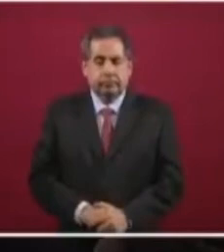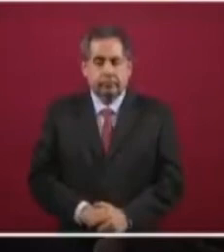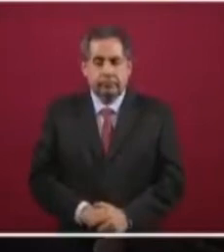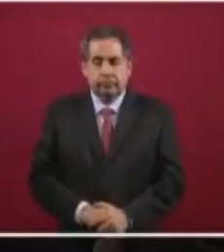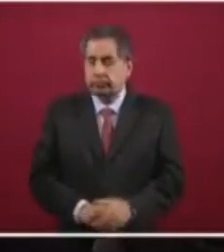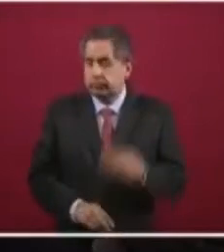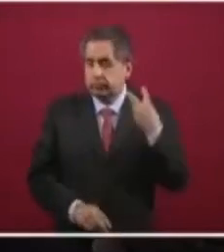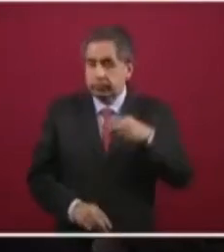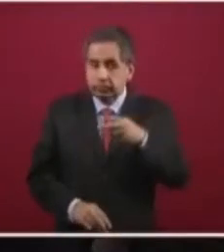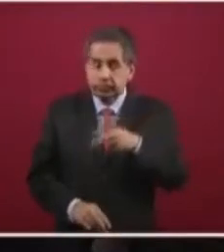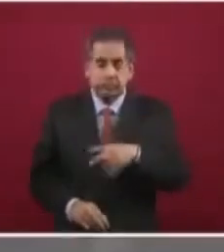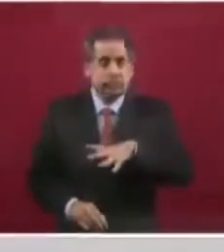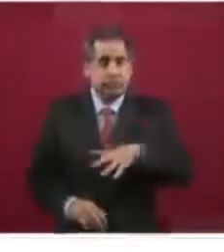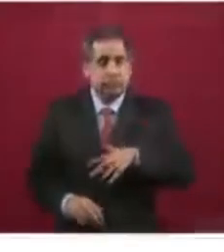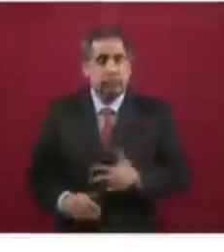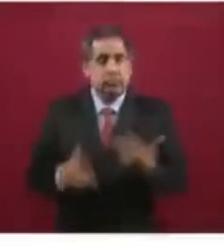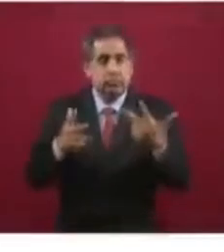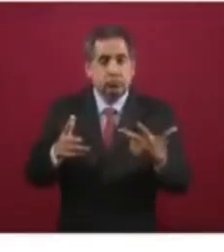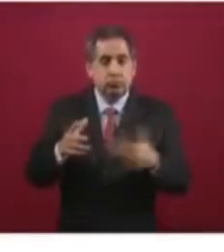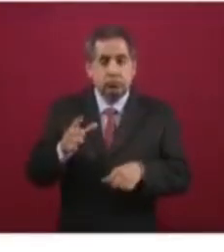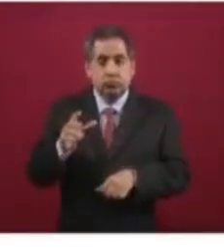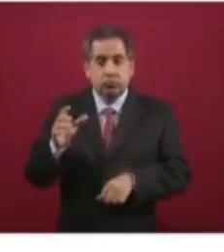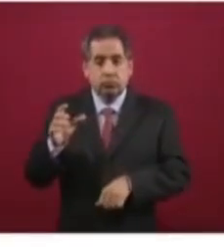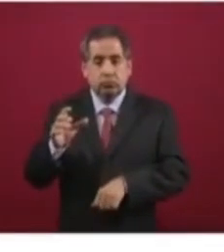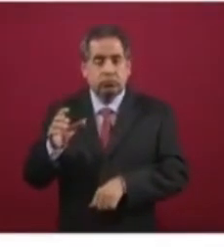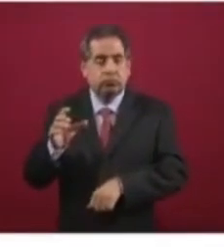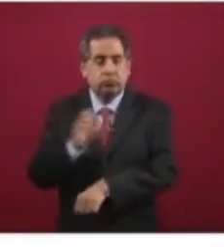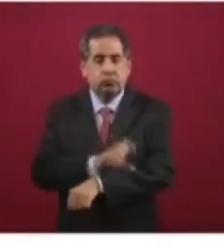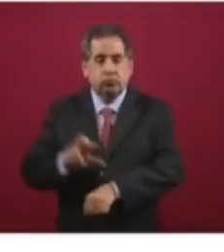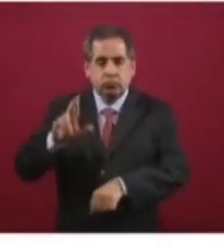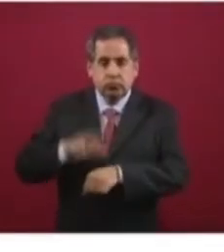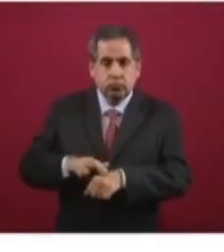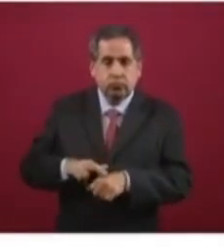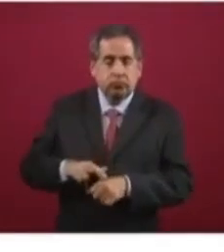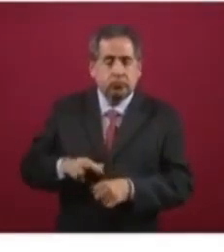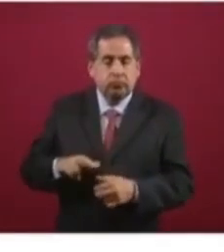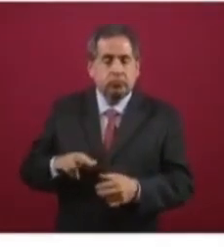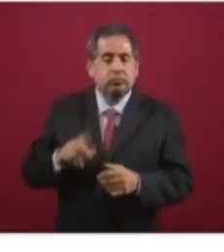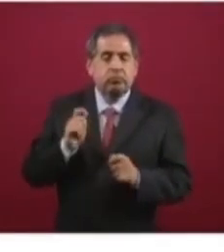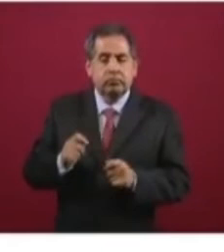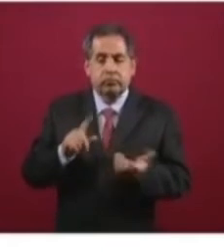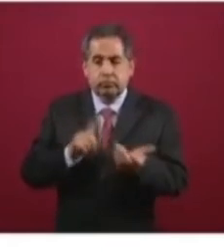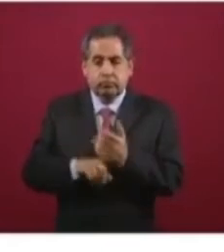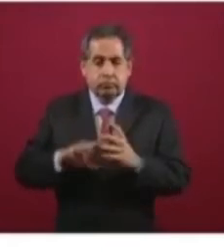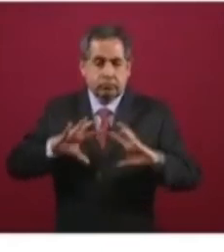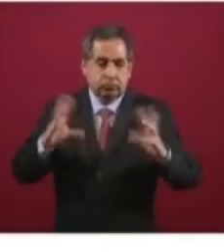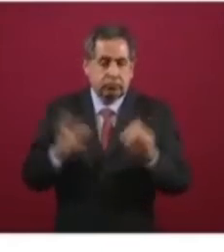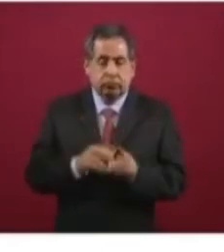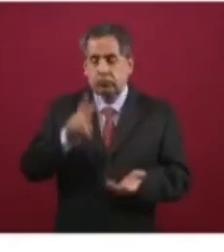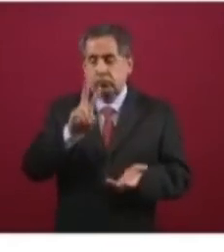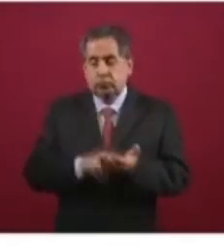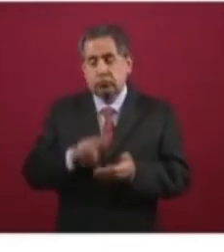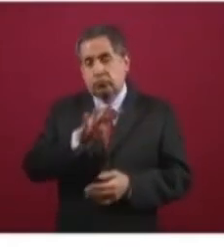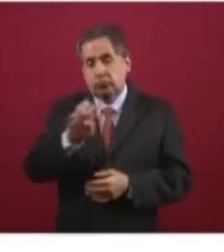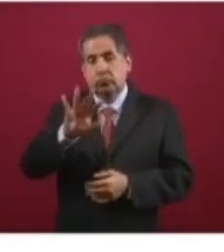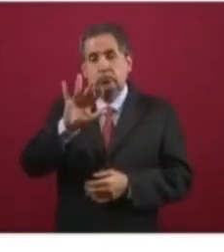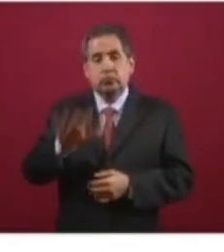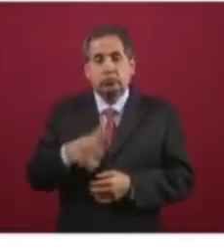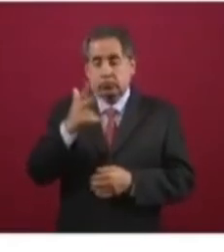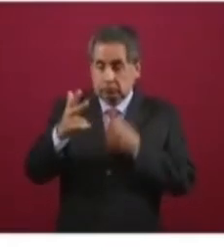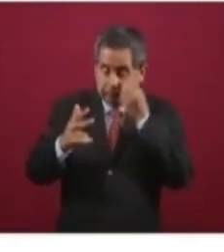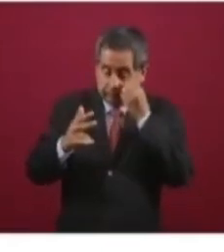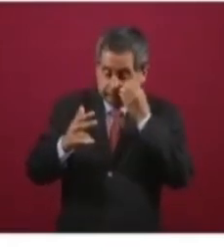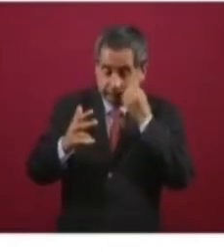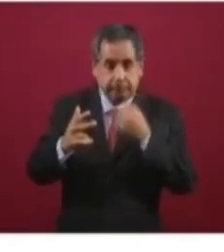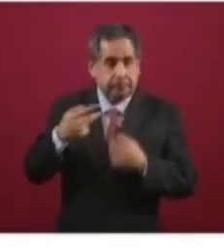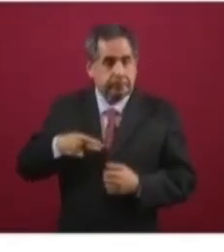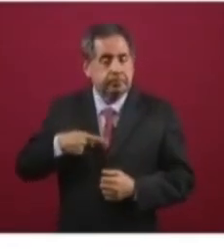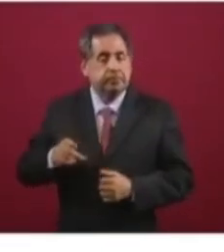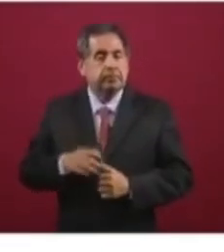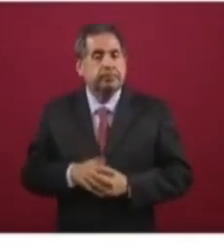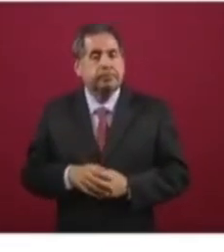Veracruz tiene ocho coordinaciones regionales con dos mil 458 elementos, le sumamos el despliegue